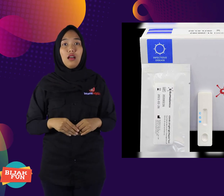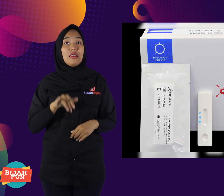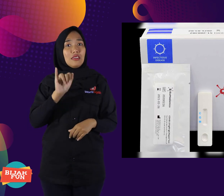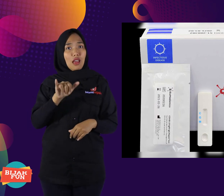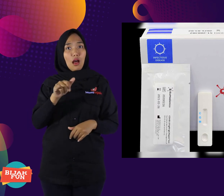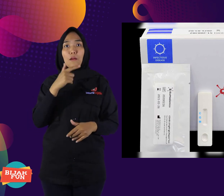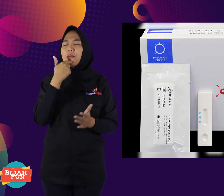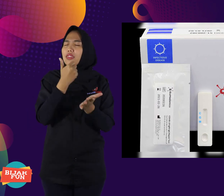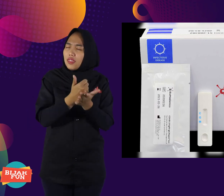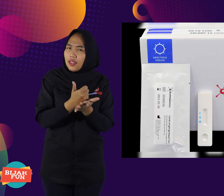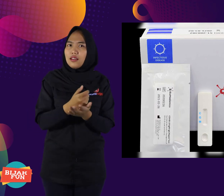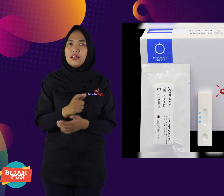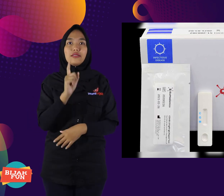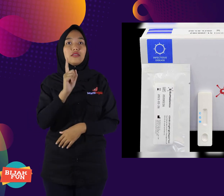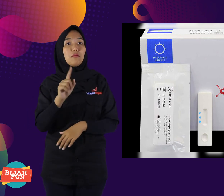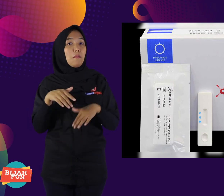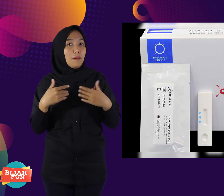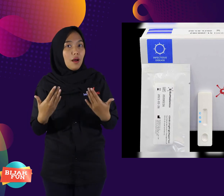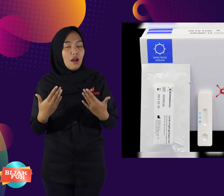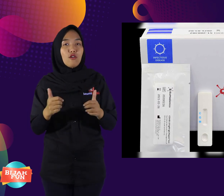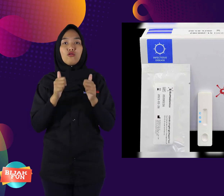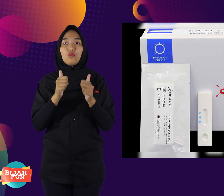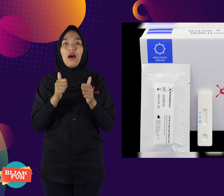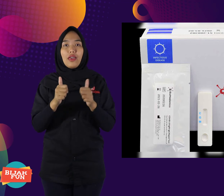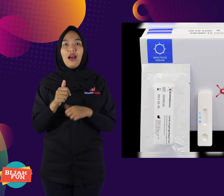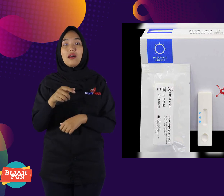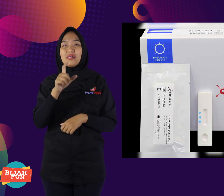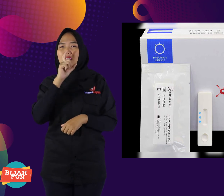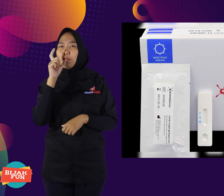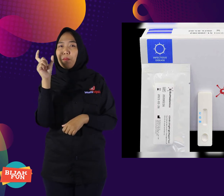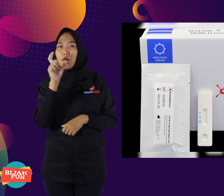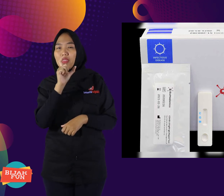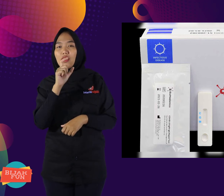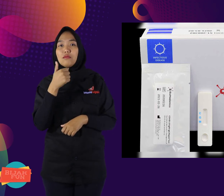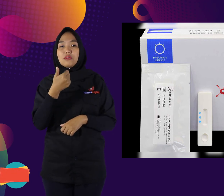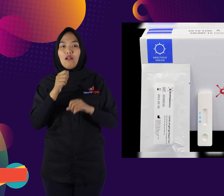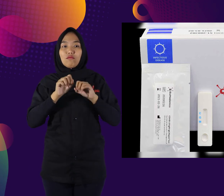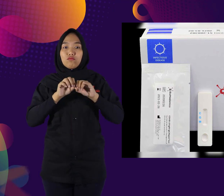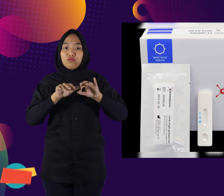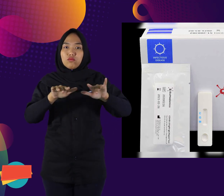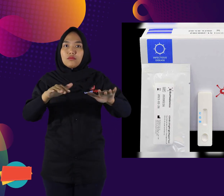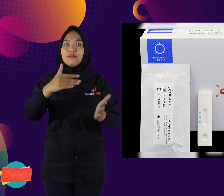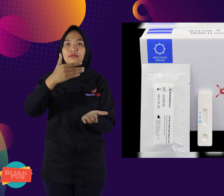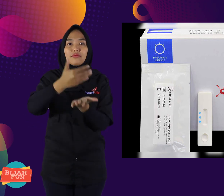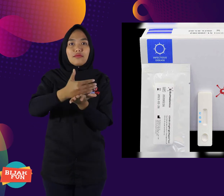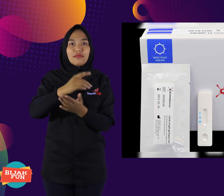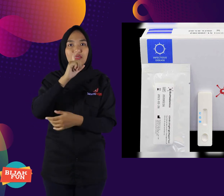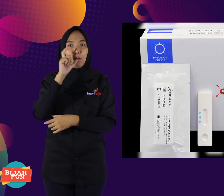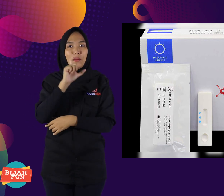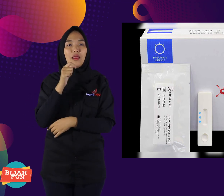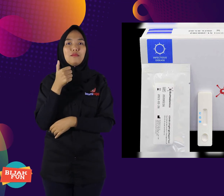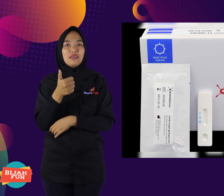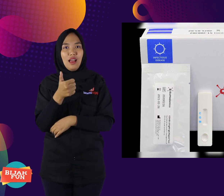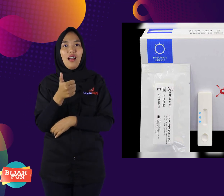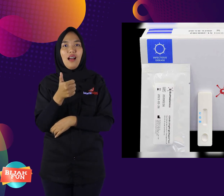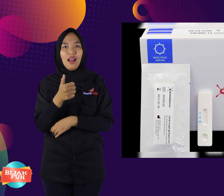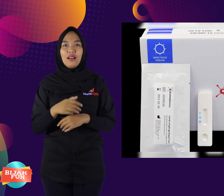Iya penting, sebab supaya dapat diketahui, sudah menyebar banyak atau sedikit.